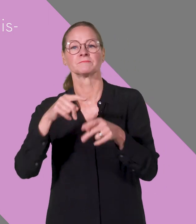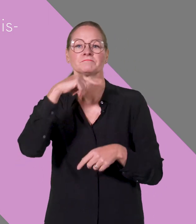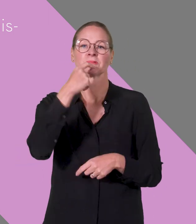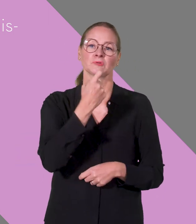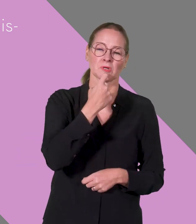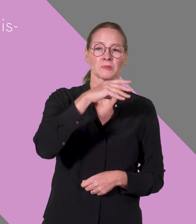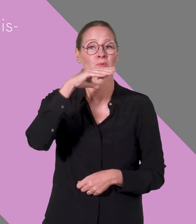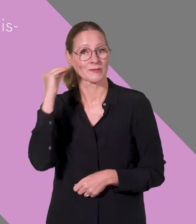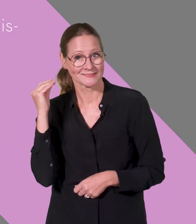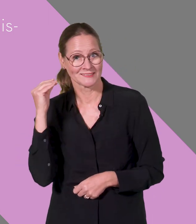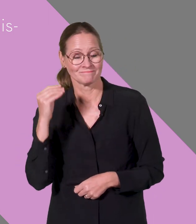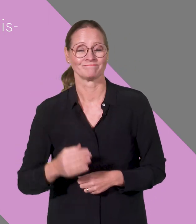sekä suomi ja ruotsi.